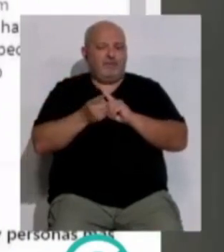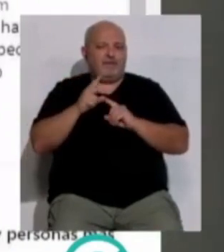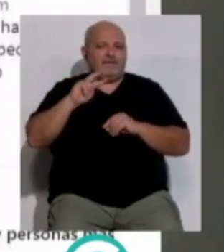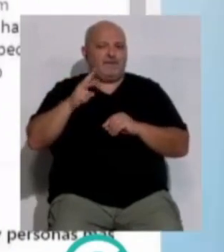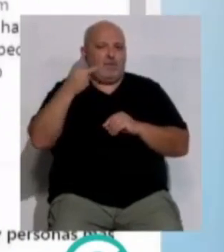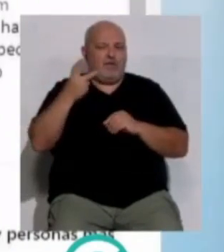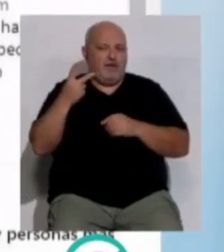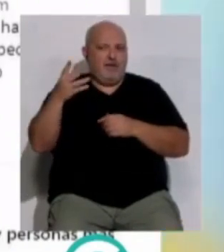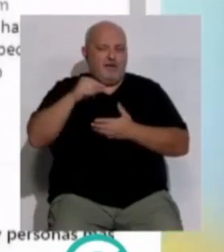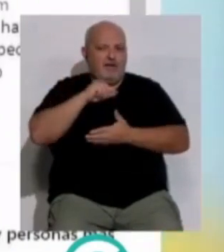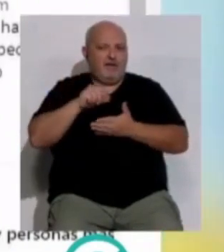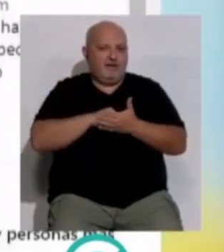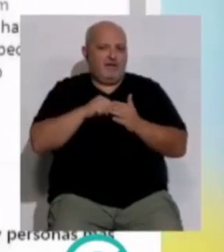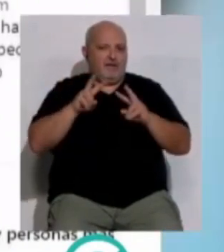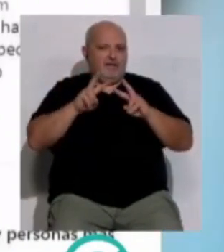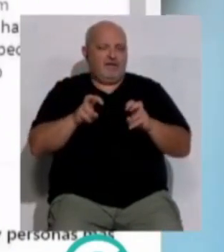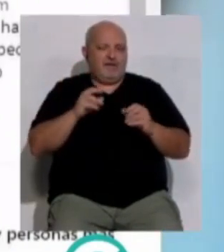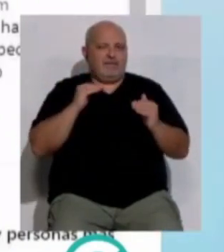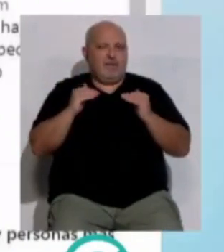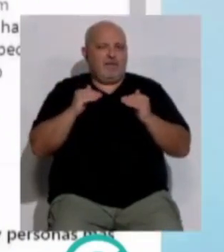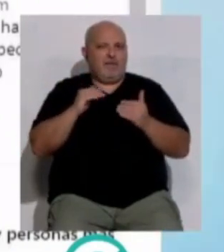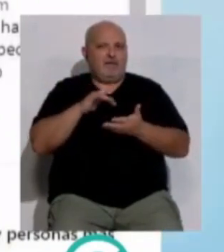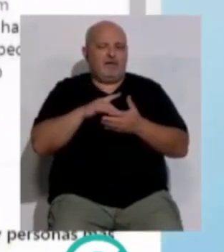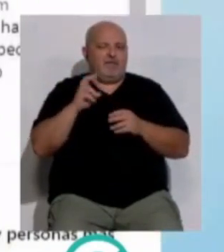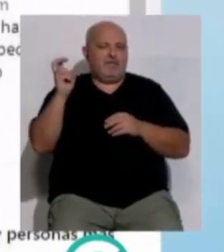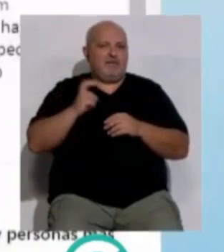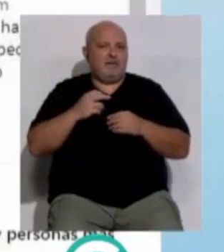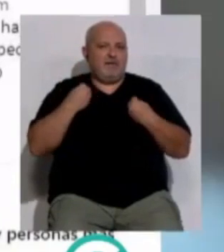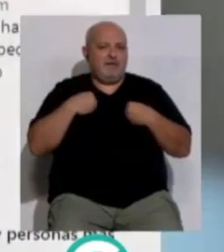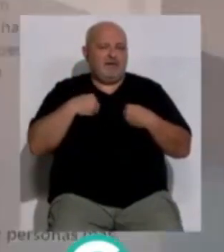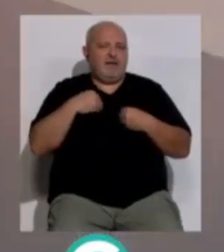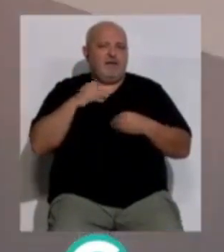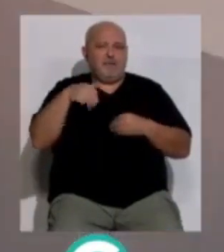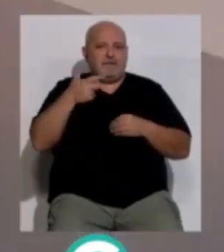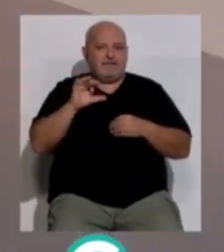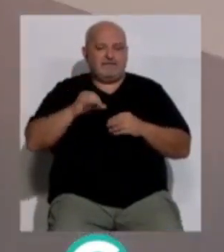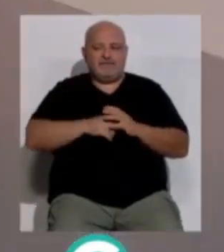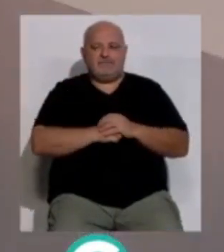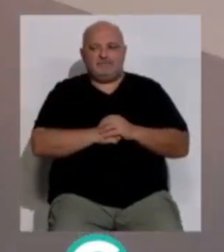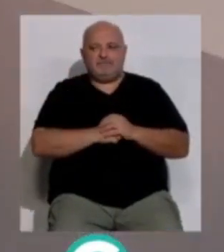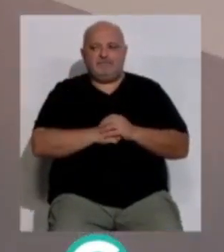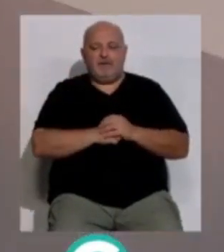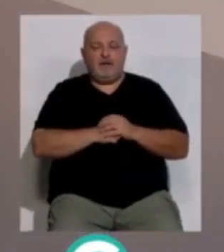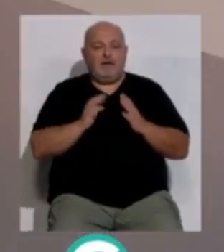segunda incorporación del Cádiz en esta temporada tras la llegada de Darwin machís eso en cuanto